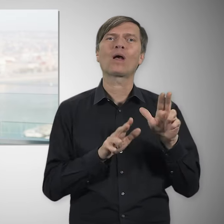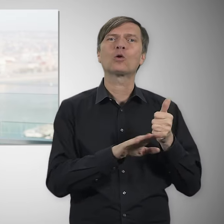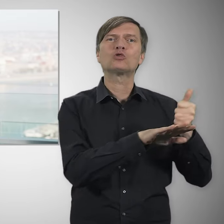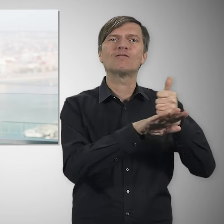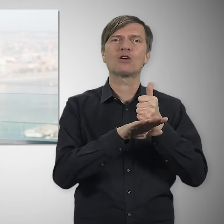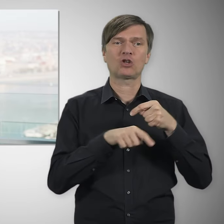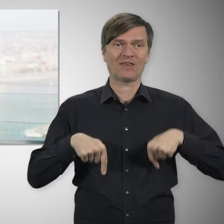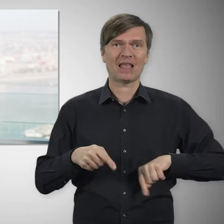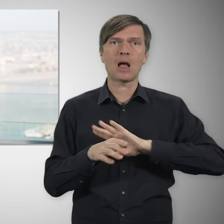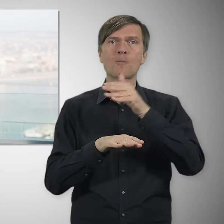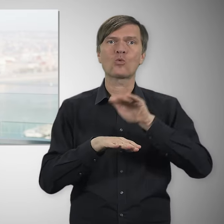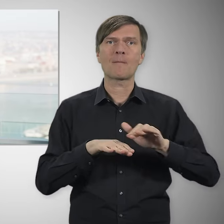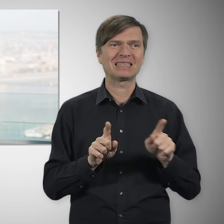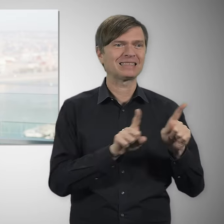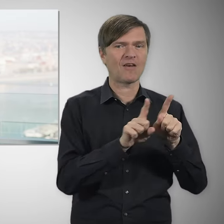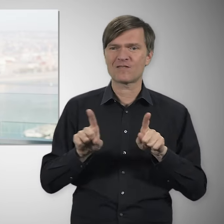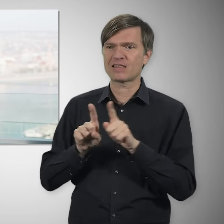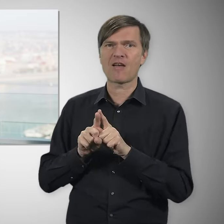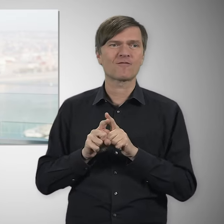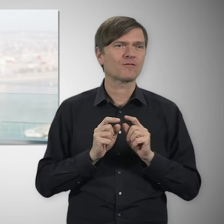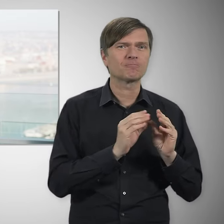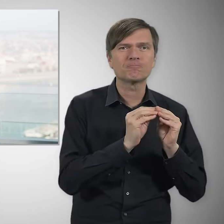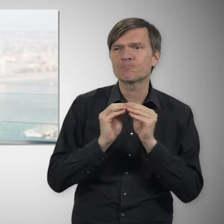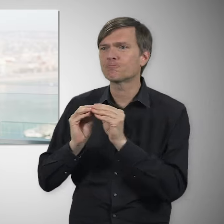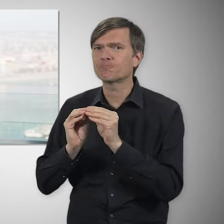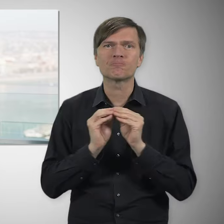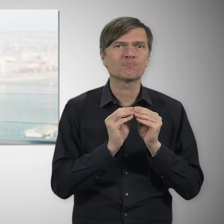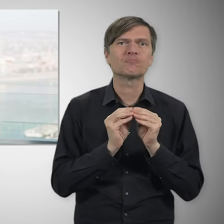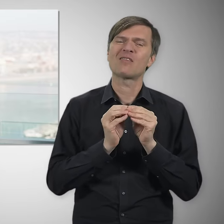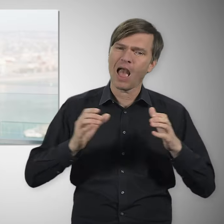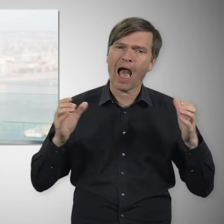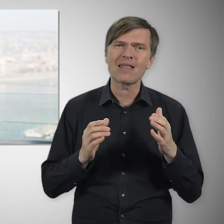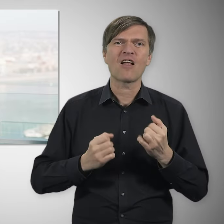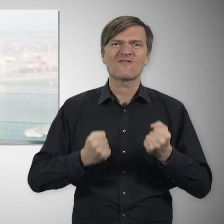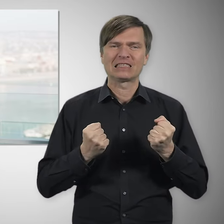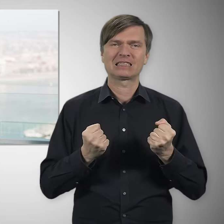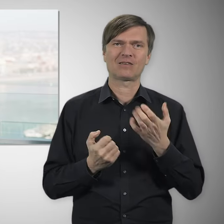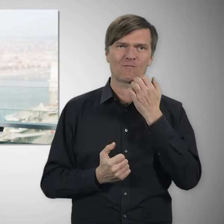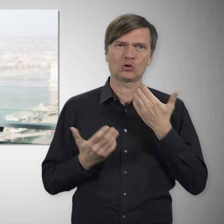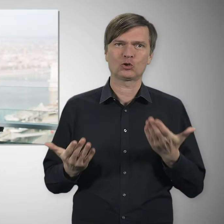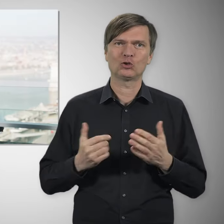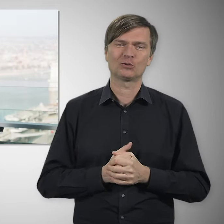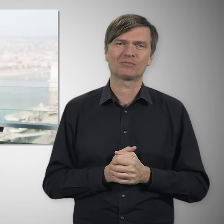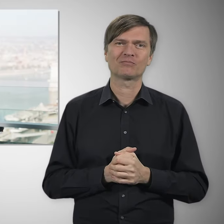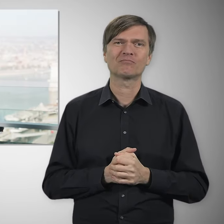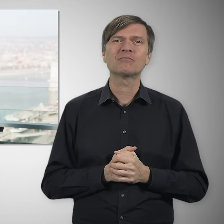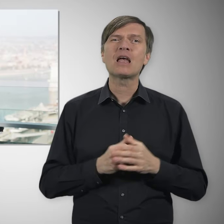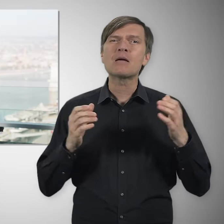und der EU-Regierungschefs hier in Budapest, um diese Einheit zu festigen. Unsere gemeinsame Geschichte